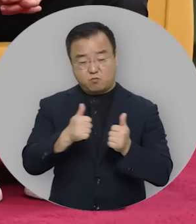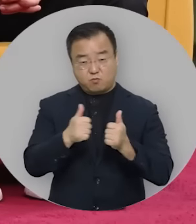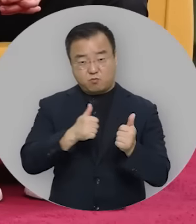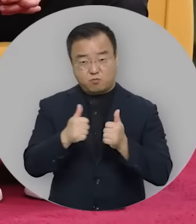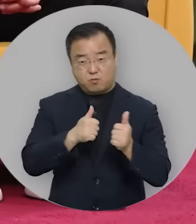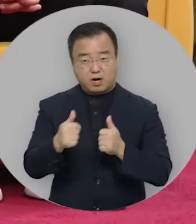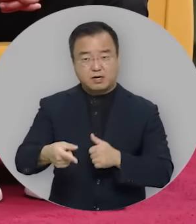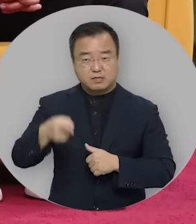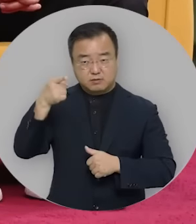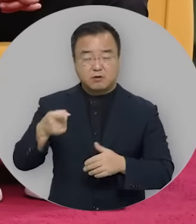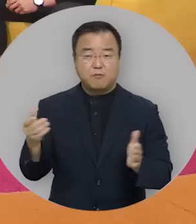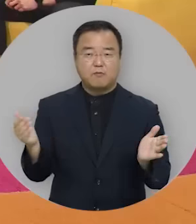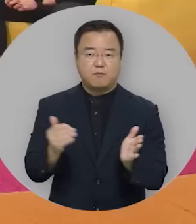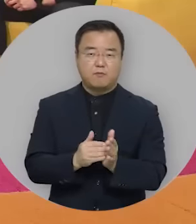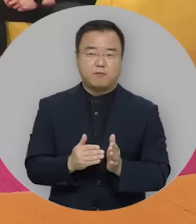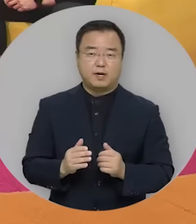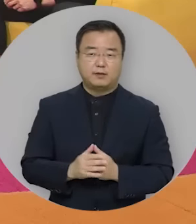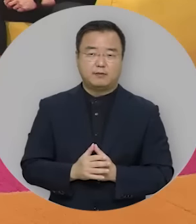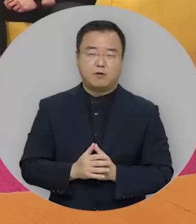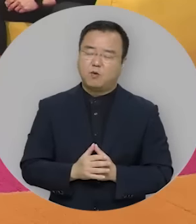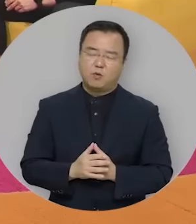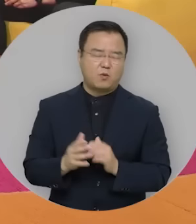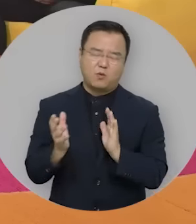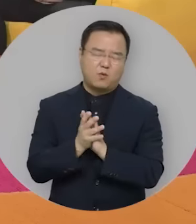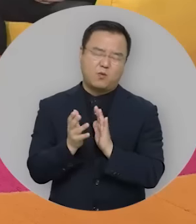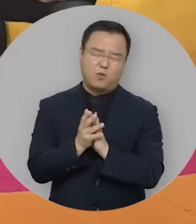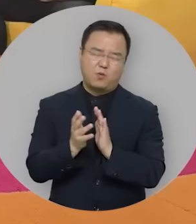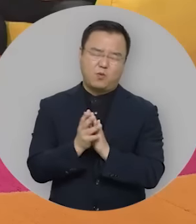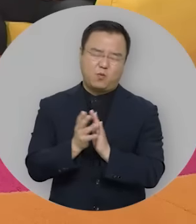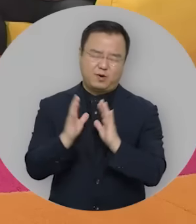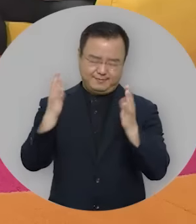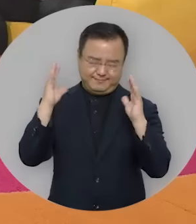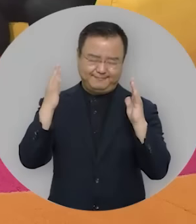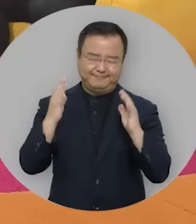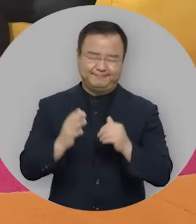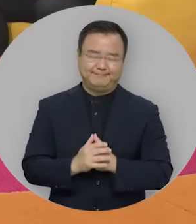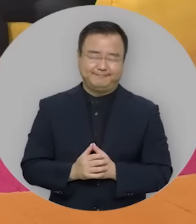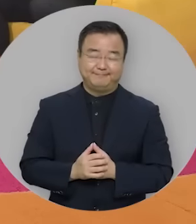그렇죠. 경쟁 자체를 일반 학생들과 한 거죠. 박수, 박수!